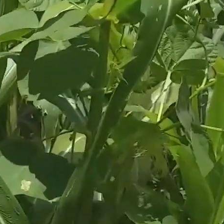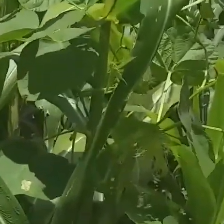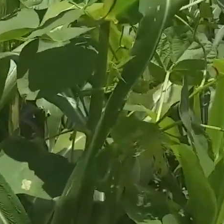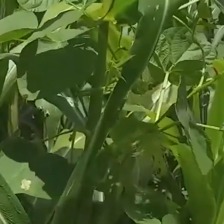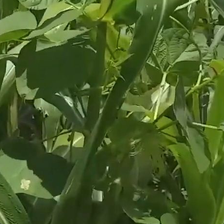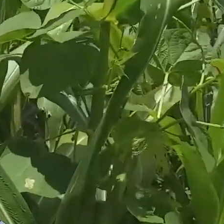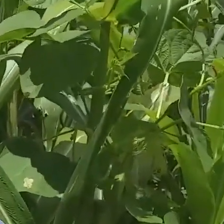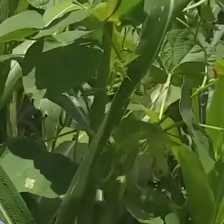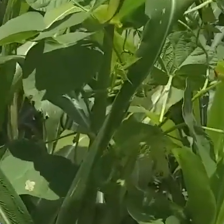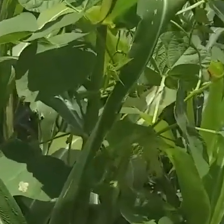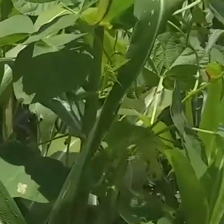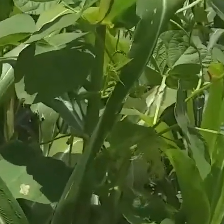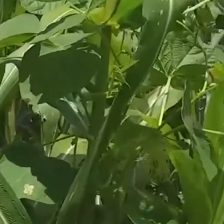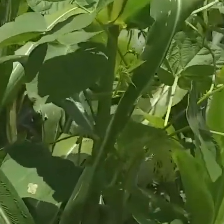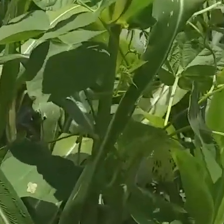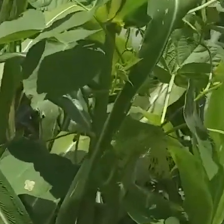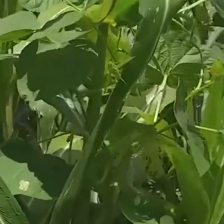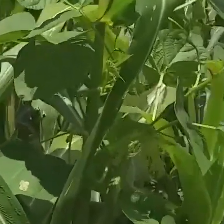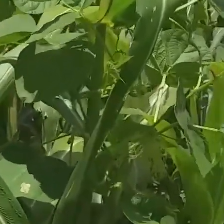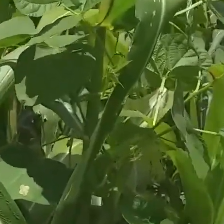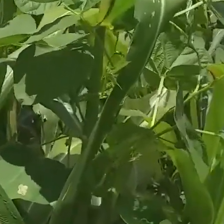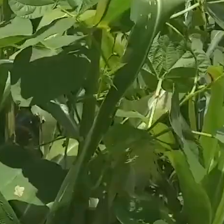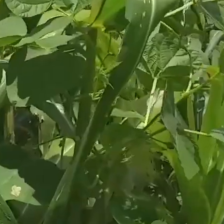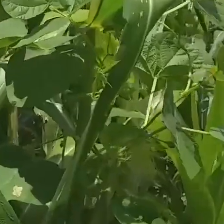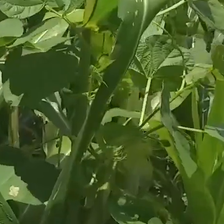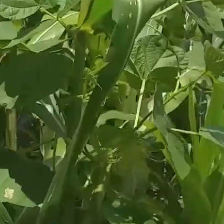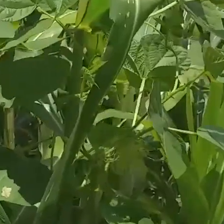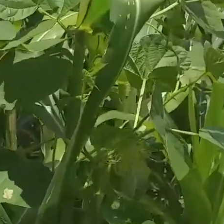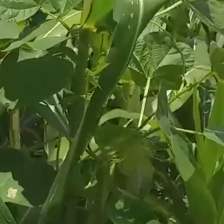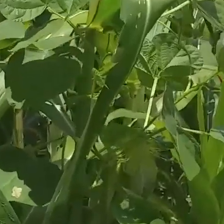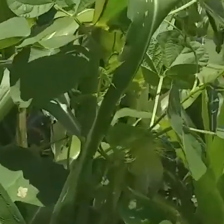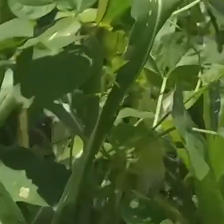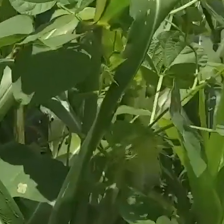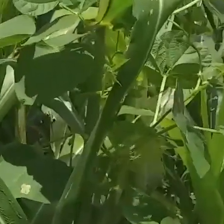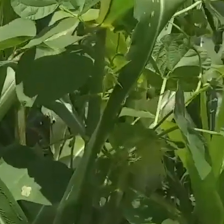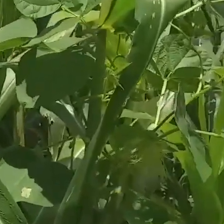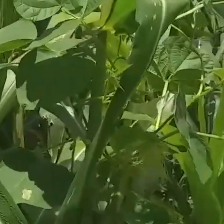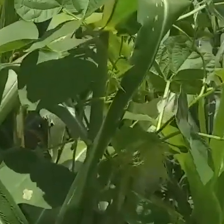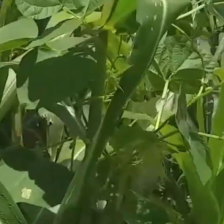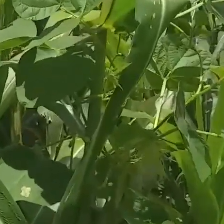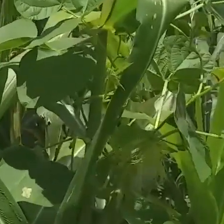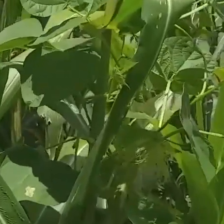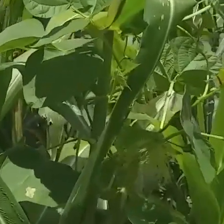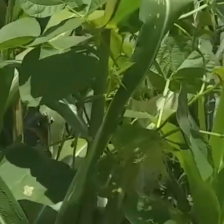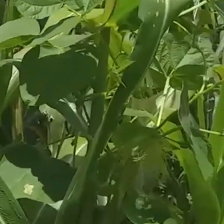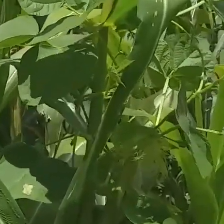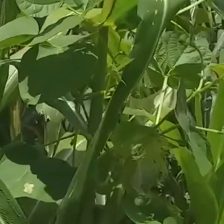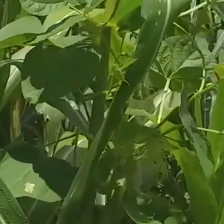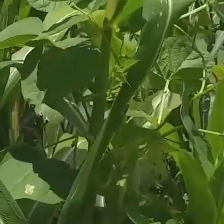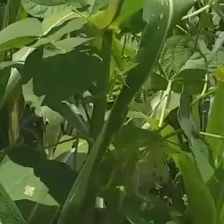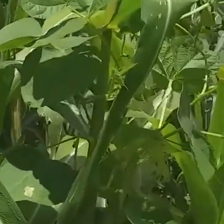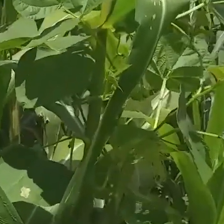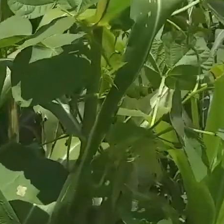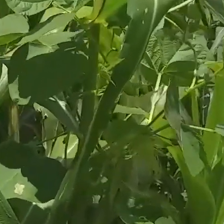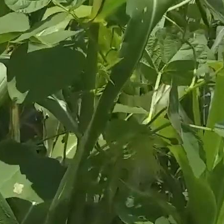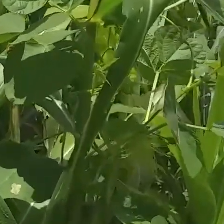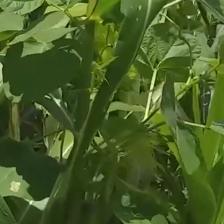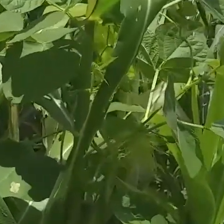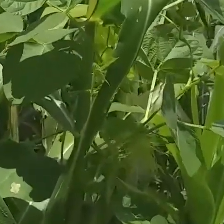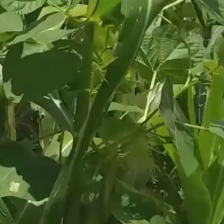campo sembrando y conservando aún todavía los maíces crios raza bolita nativos de la región